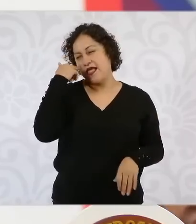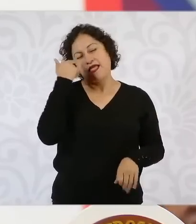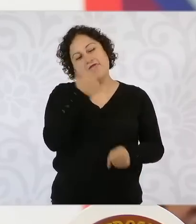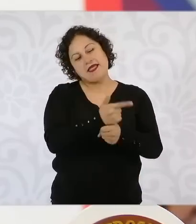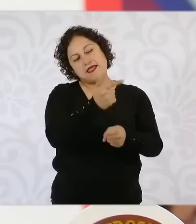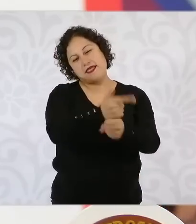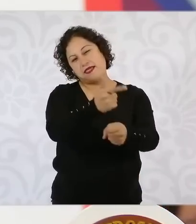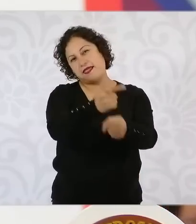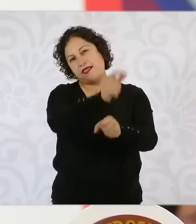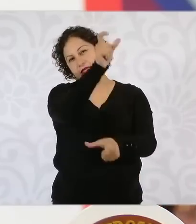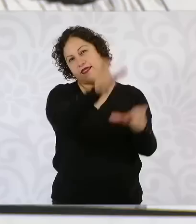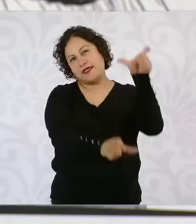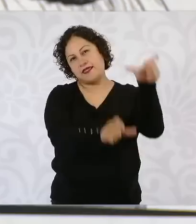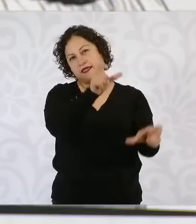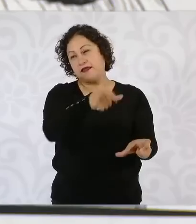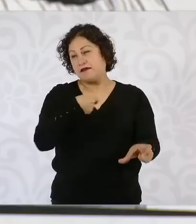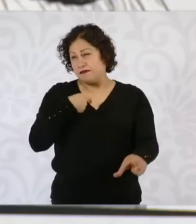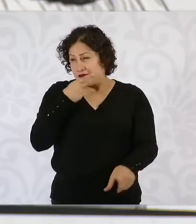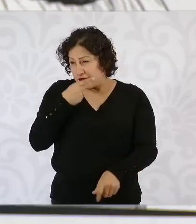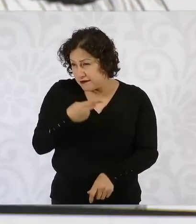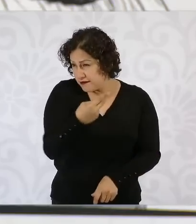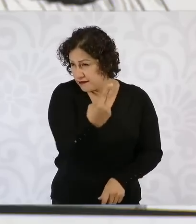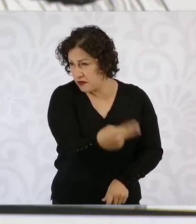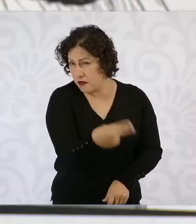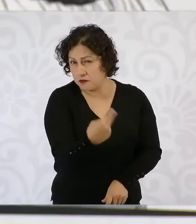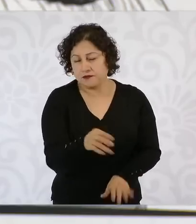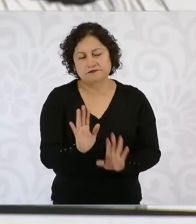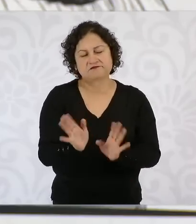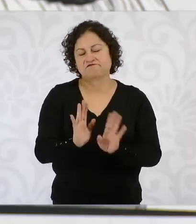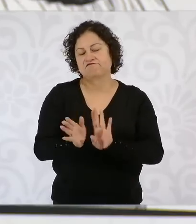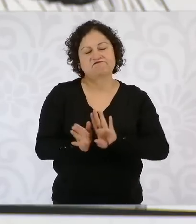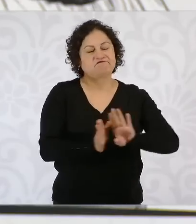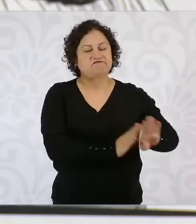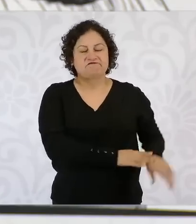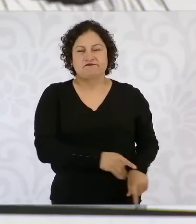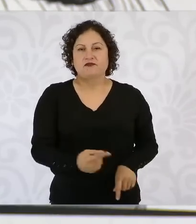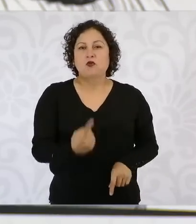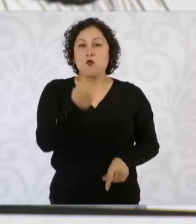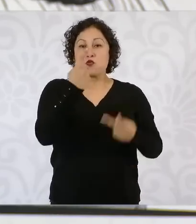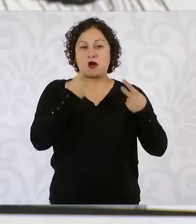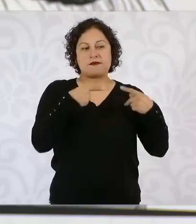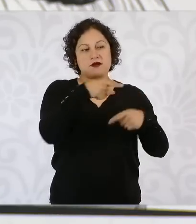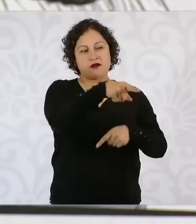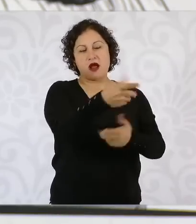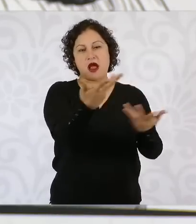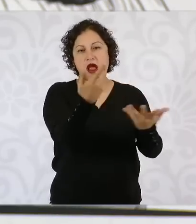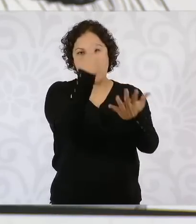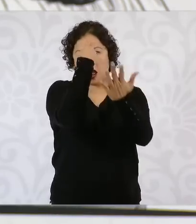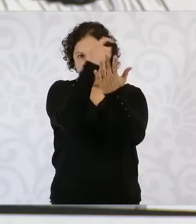no voy a usar nombres porque en un artículo en el reforma que dijo lo que tiene que hacer ahora